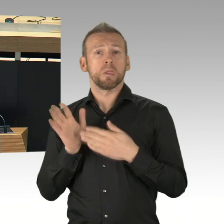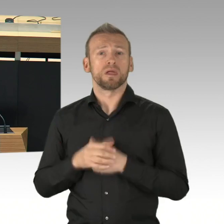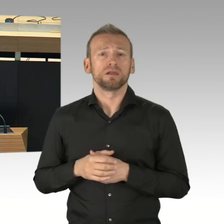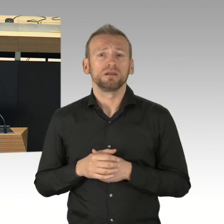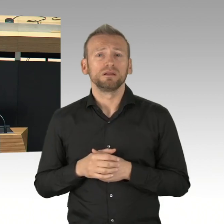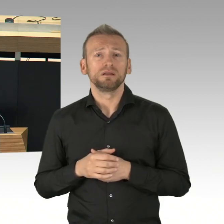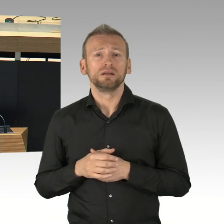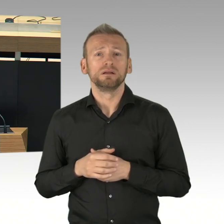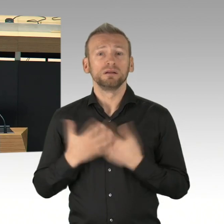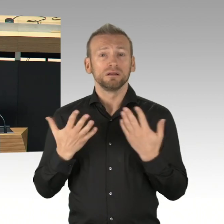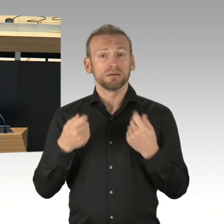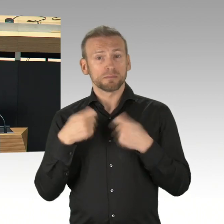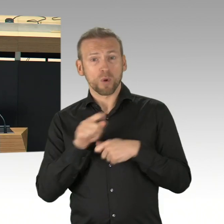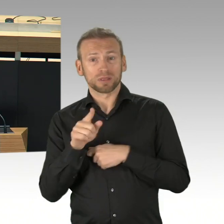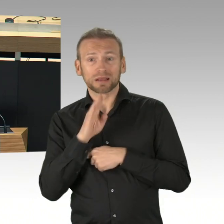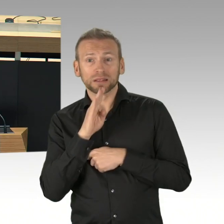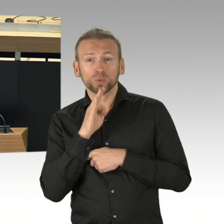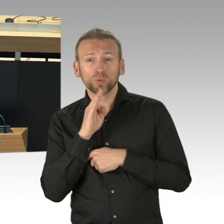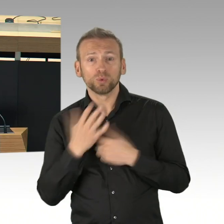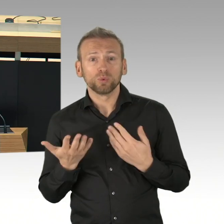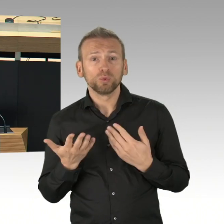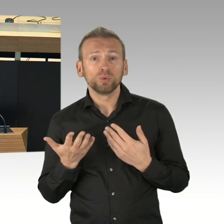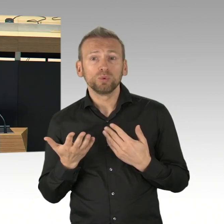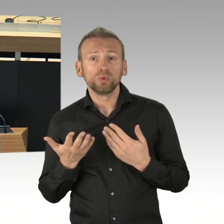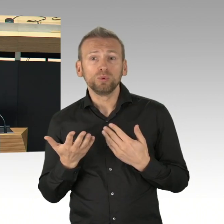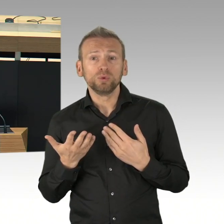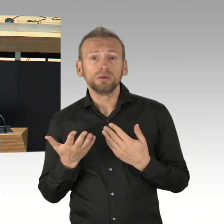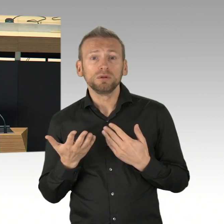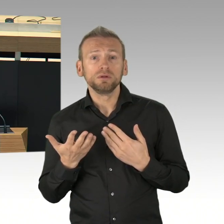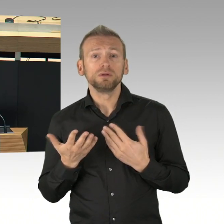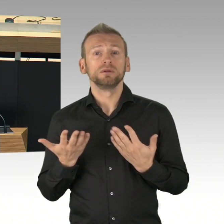und eine Straße haben Sie bis heute nicht mal angedacht, die in dieses Gebiet führt.